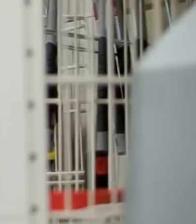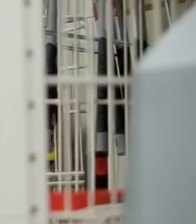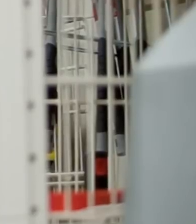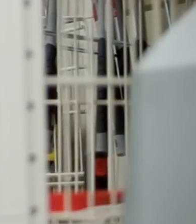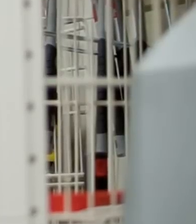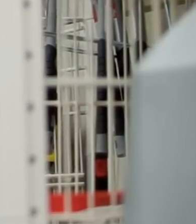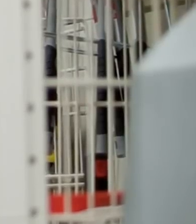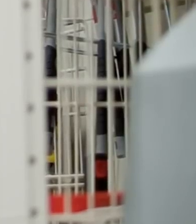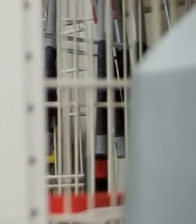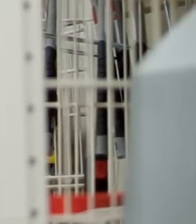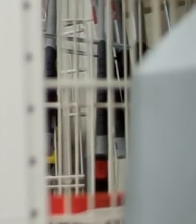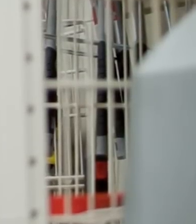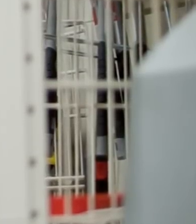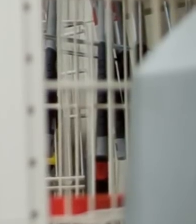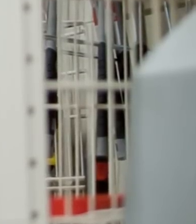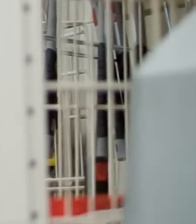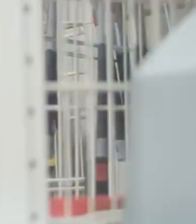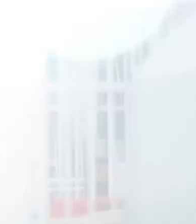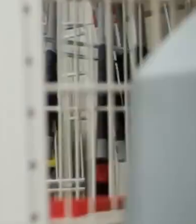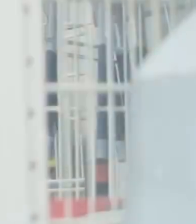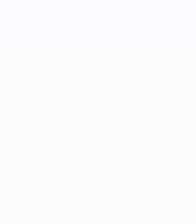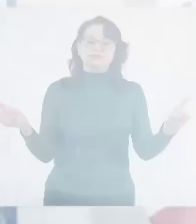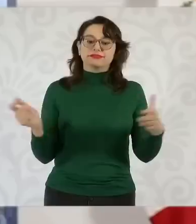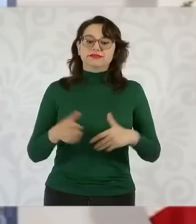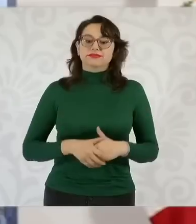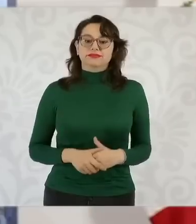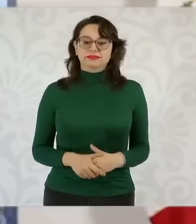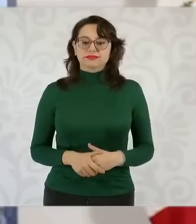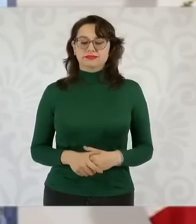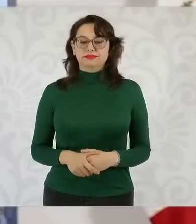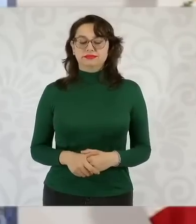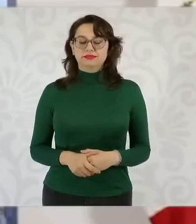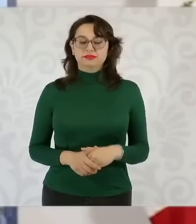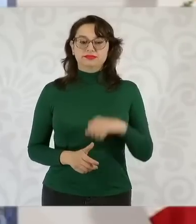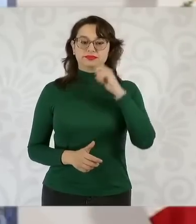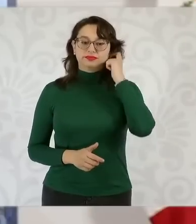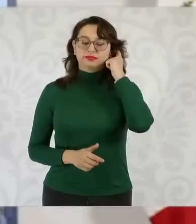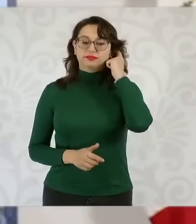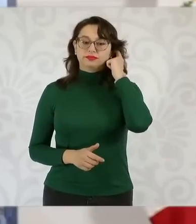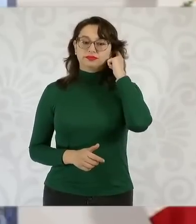el director Rodríguez Garza detalló que el principal objetivo de esta inversión es crear